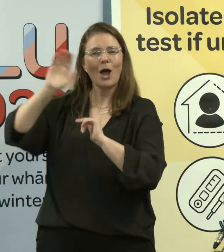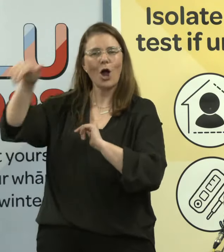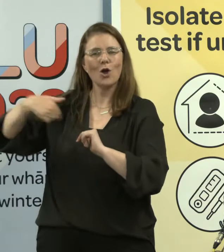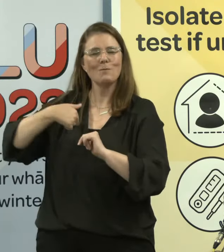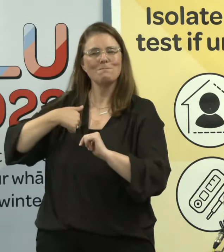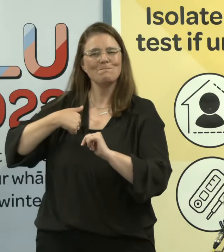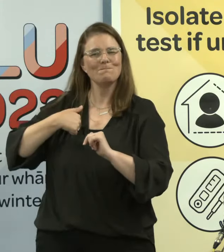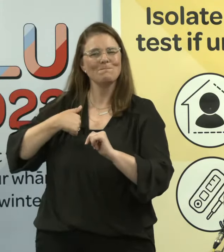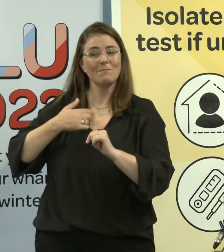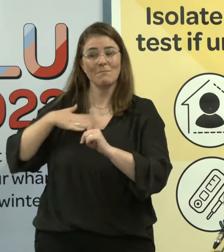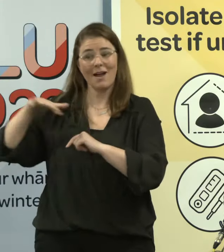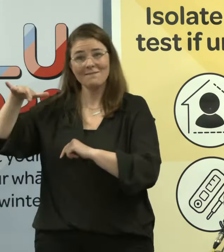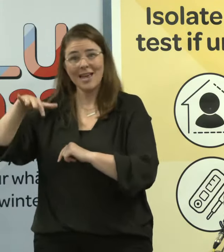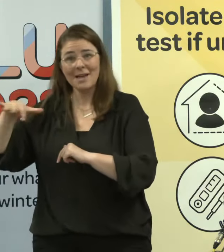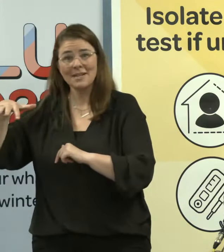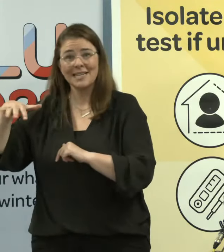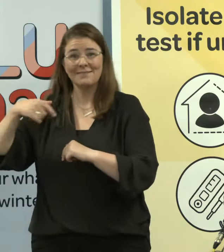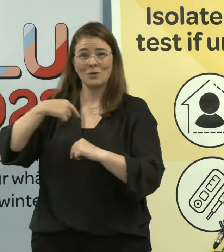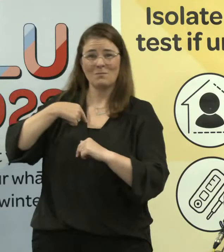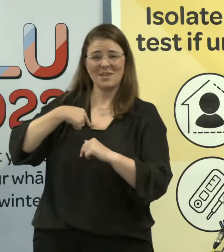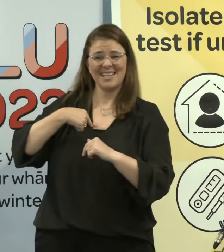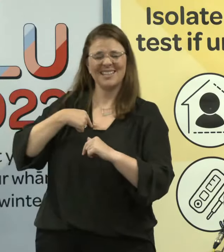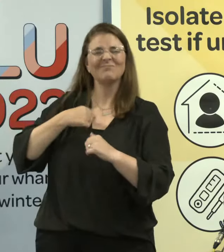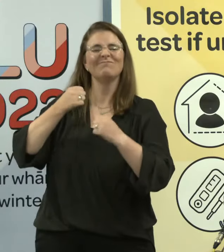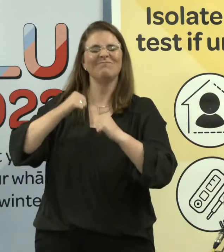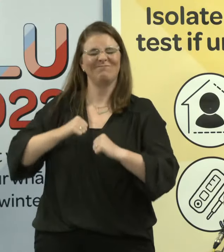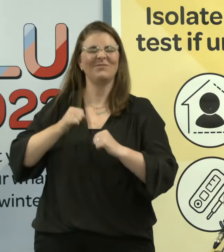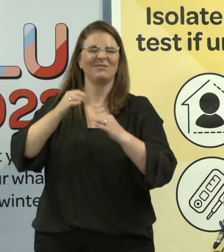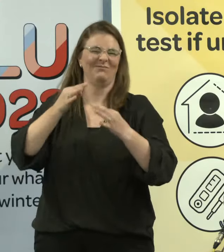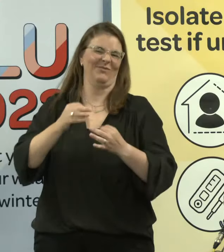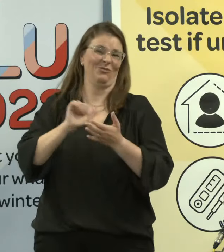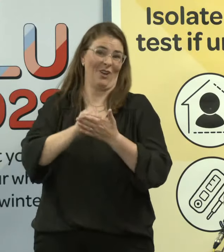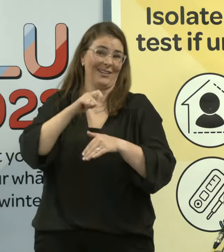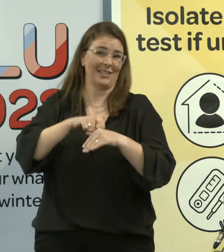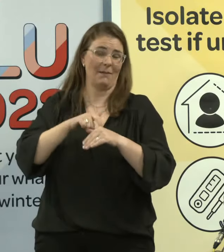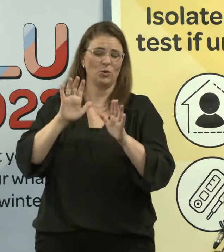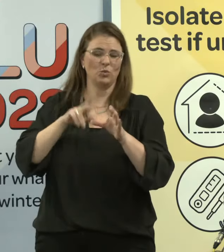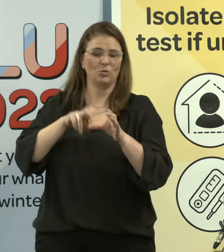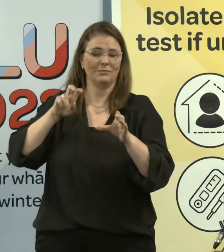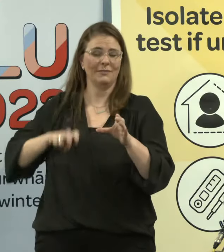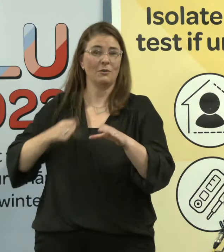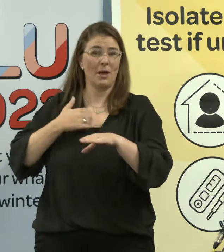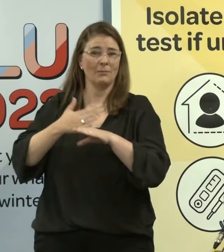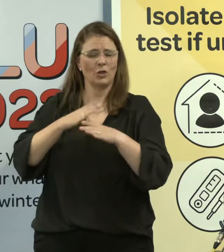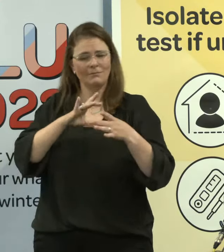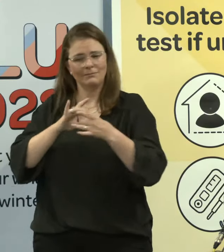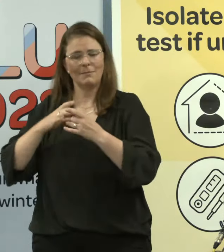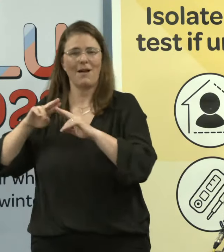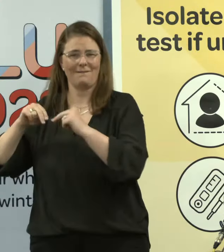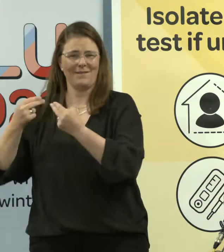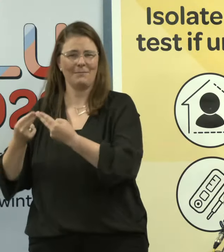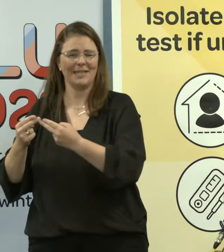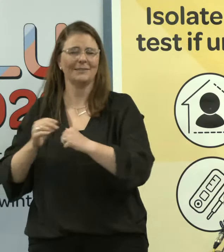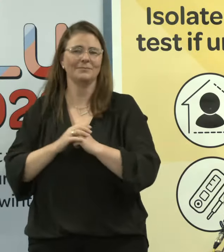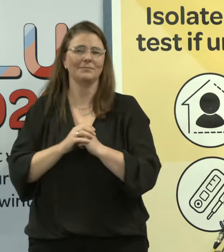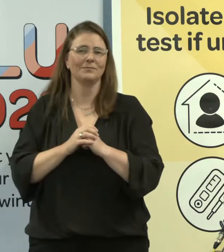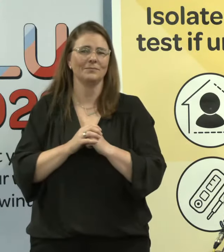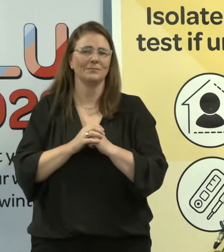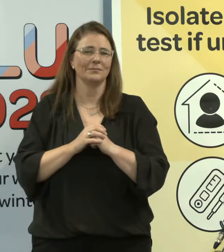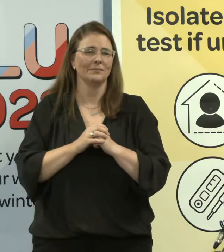ana ahau i konei i Poneke e kore